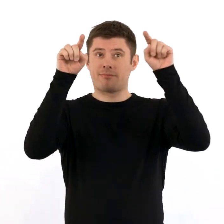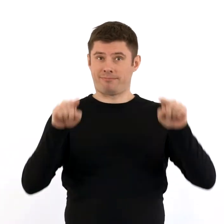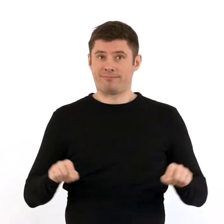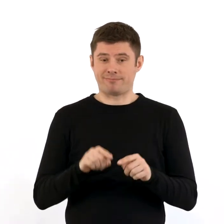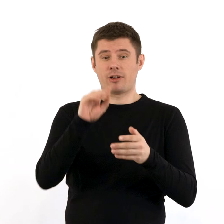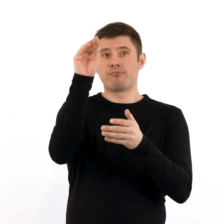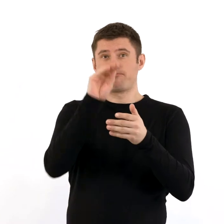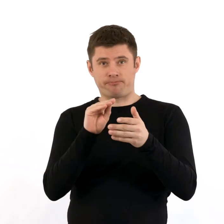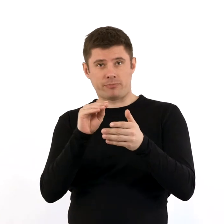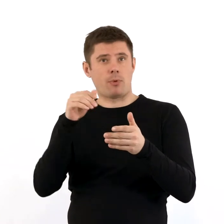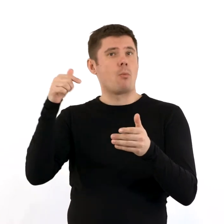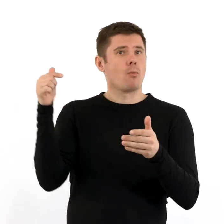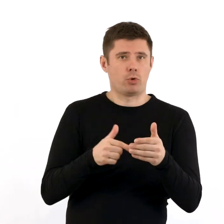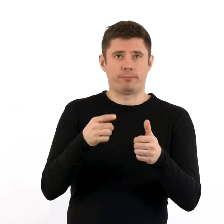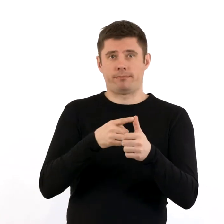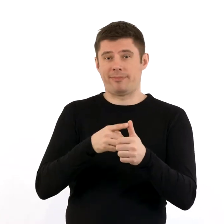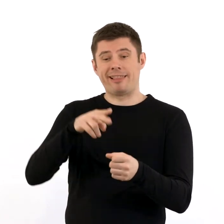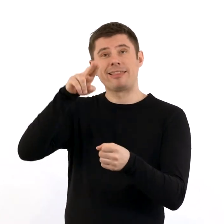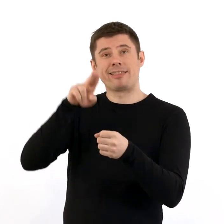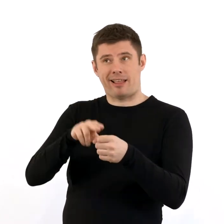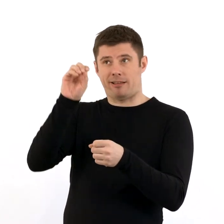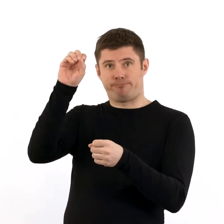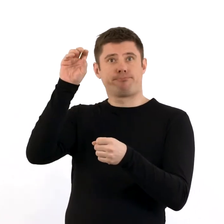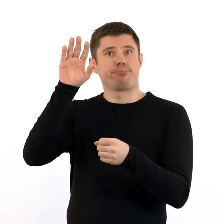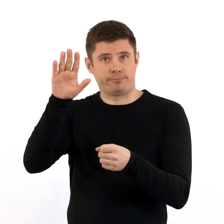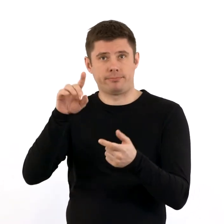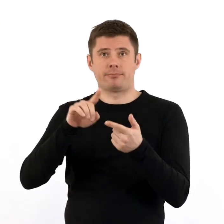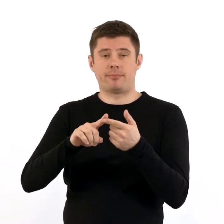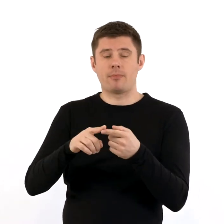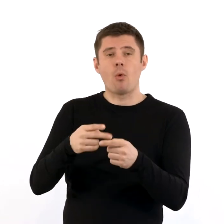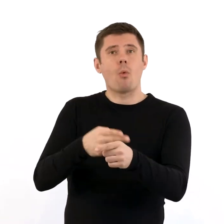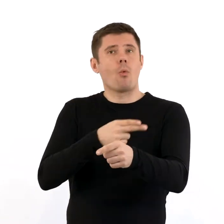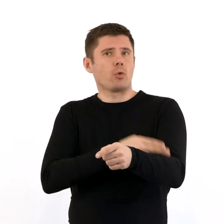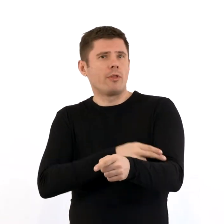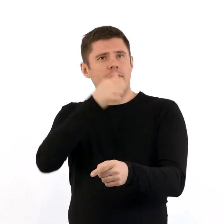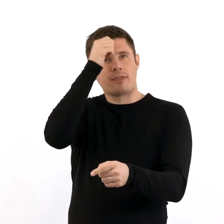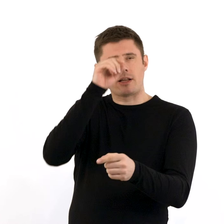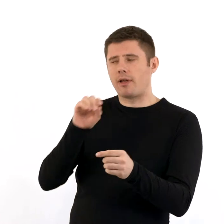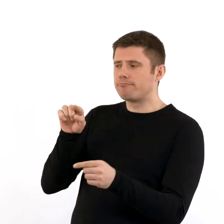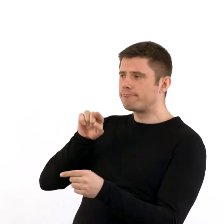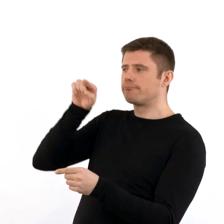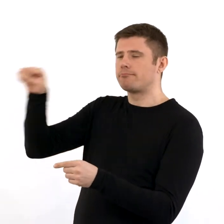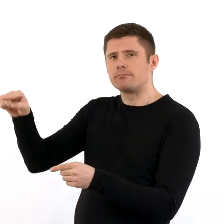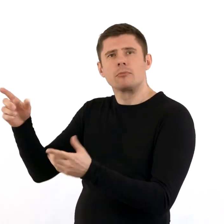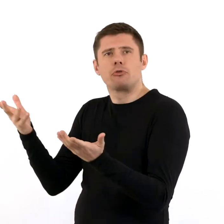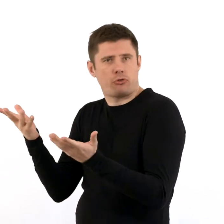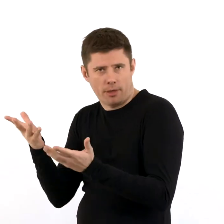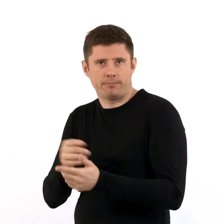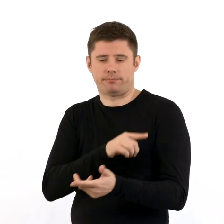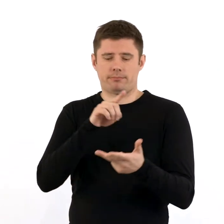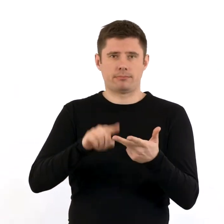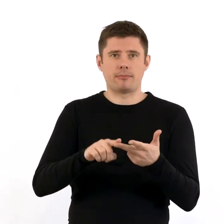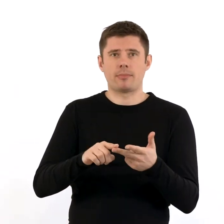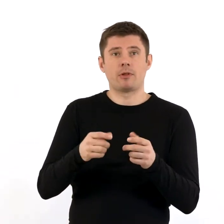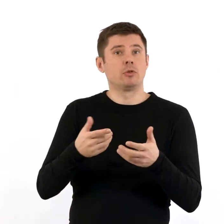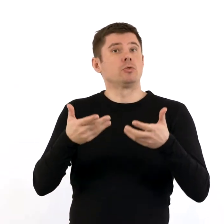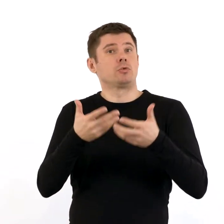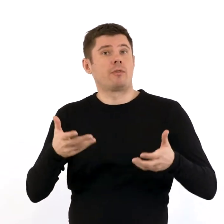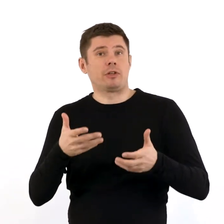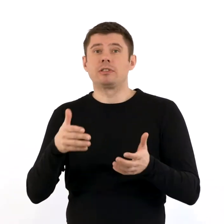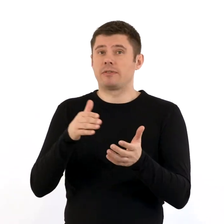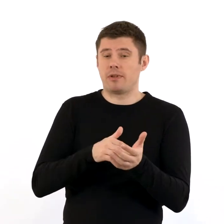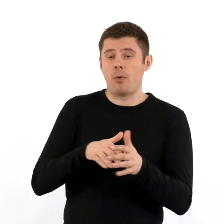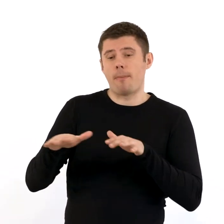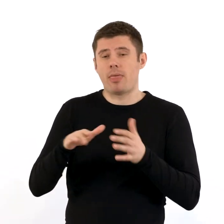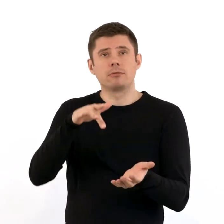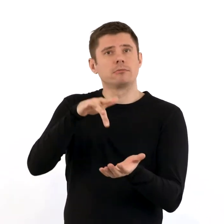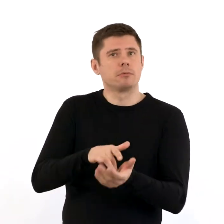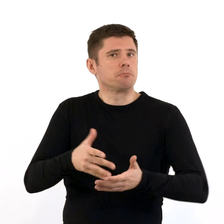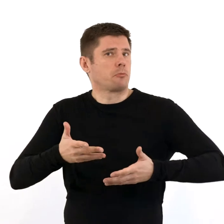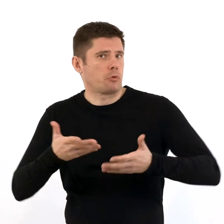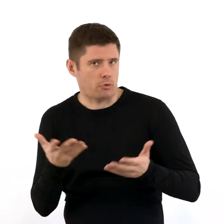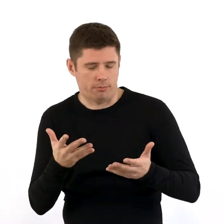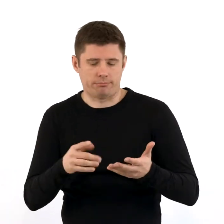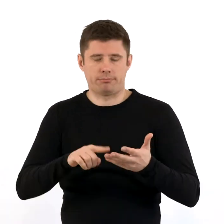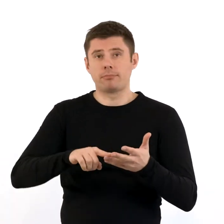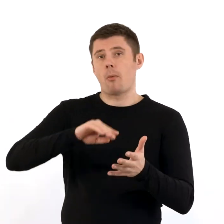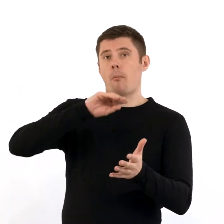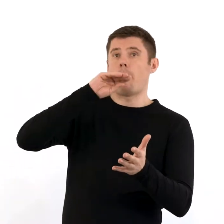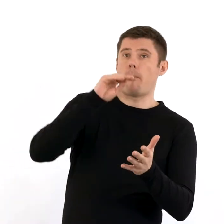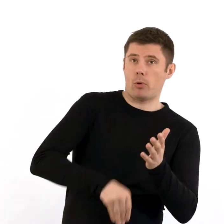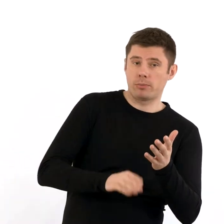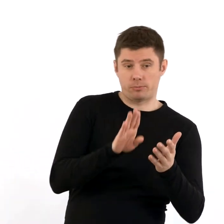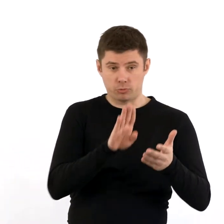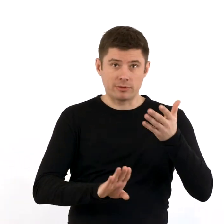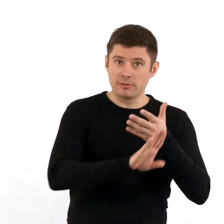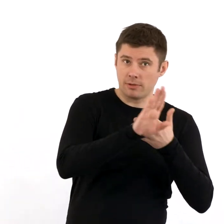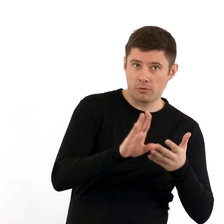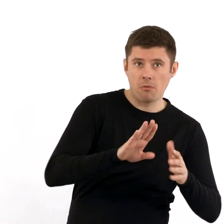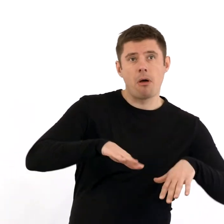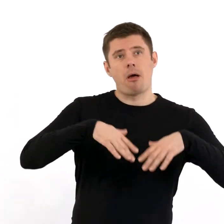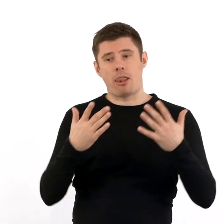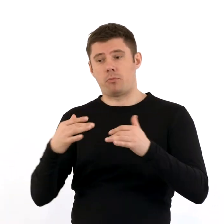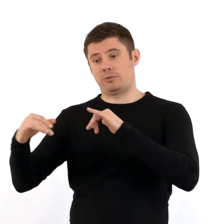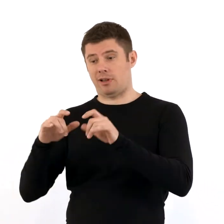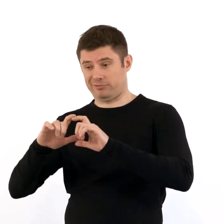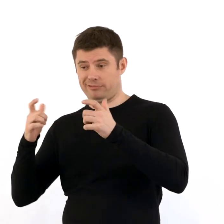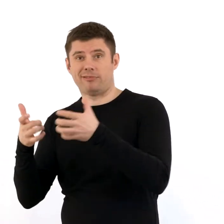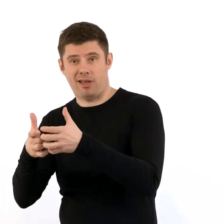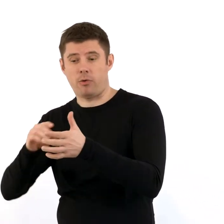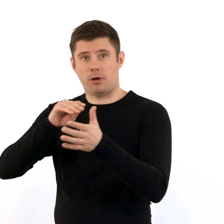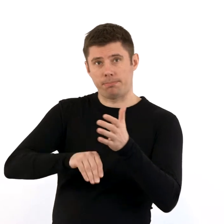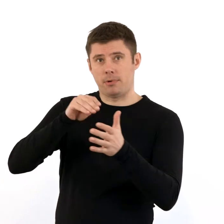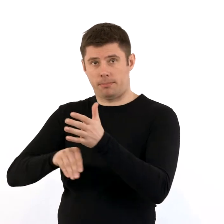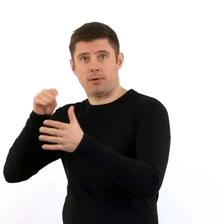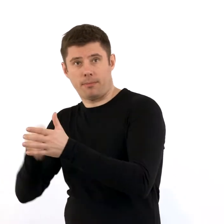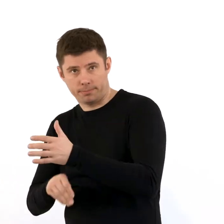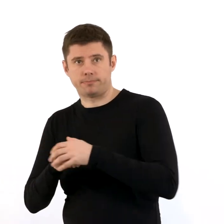(wniosek powinien zawierać: datę sporządzenia, nazwa urzędu prowadzącego ewidencję, adres siedziby, podpisy przedstawicieli lub zarządu)